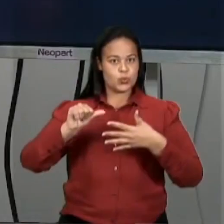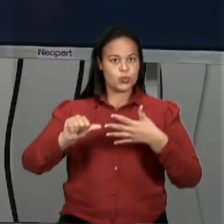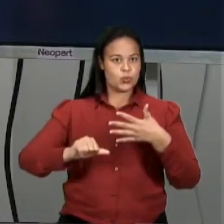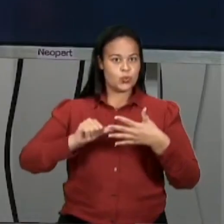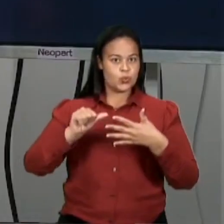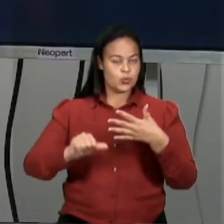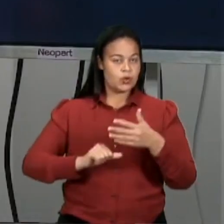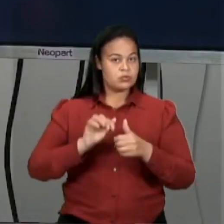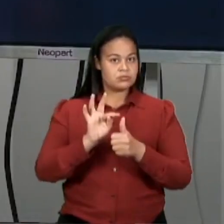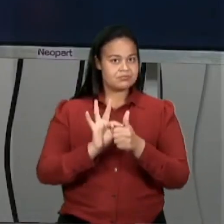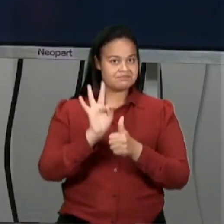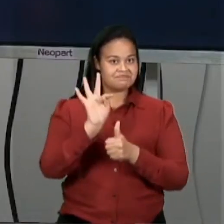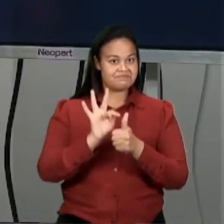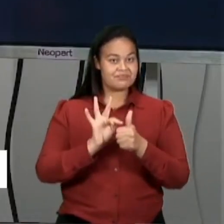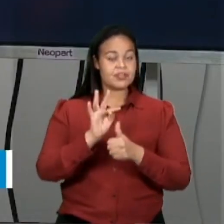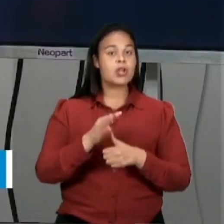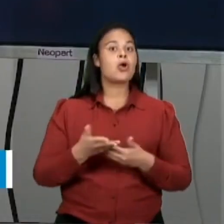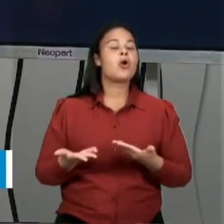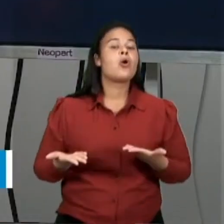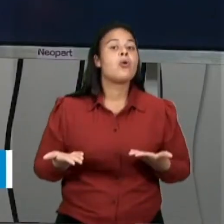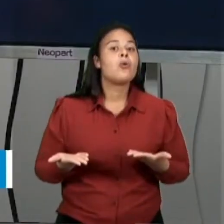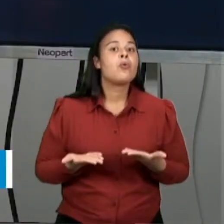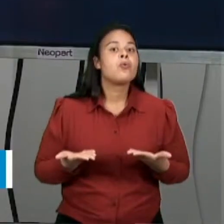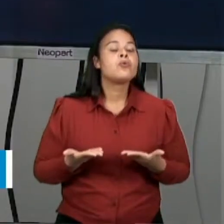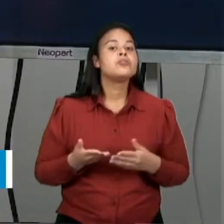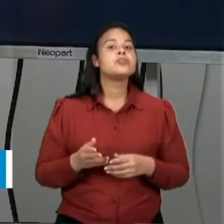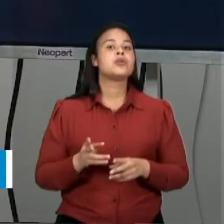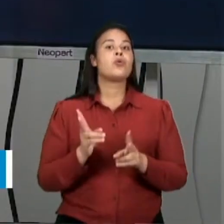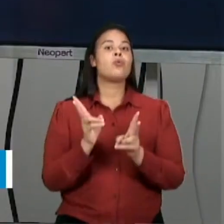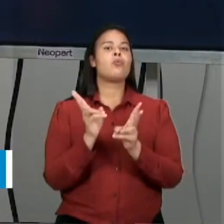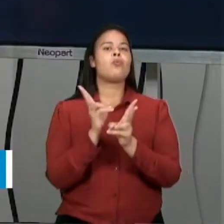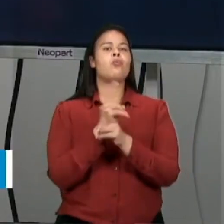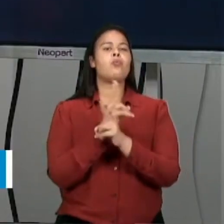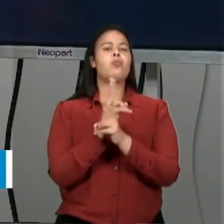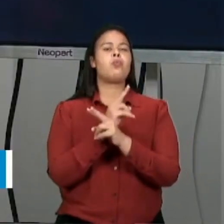Hoje nós vamos ver a vaporização. O que é a